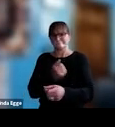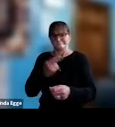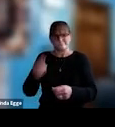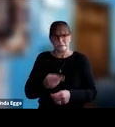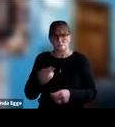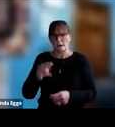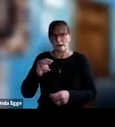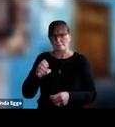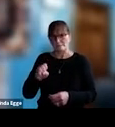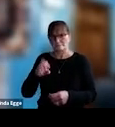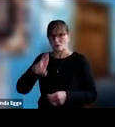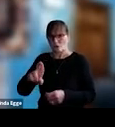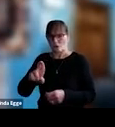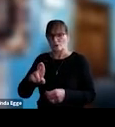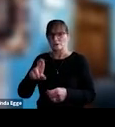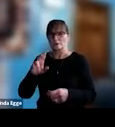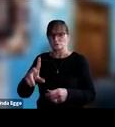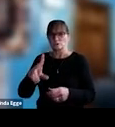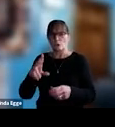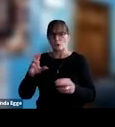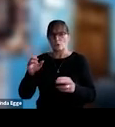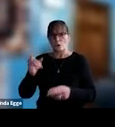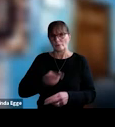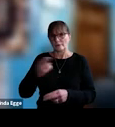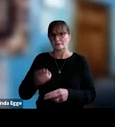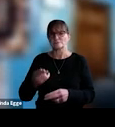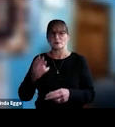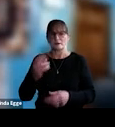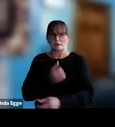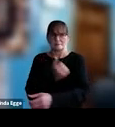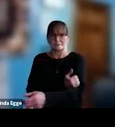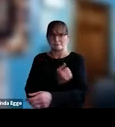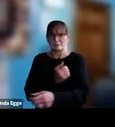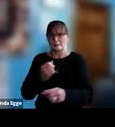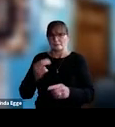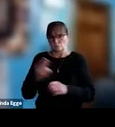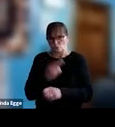simplemente para esbozar la historia del consumo de sustancias del solicitante. Y en realidad ese no es el objetivo.